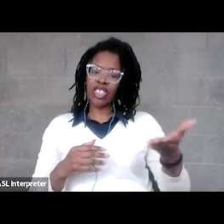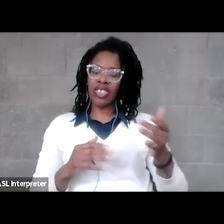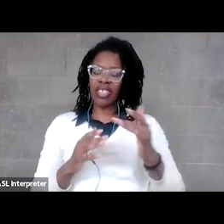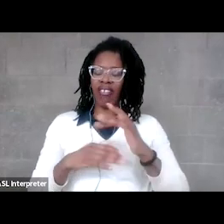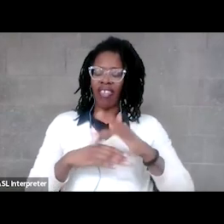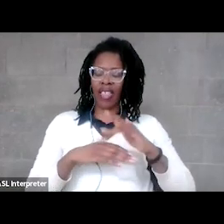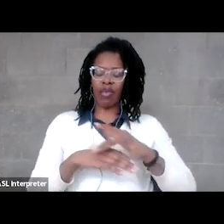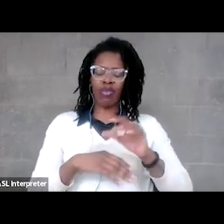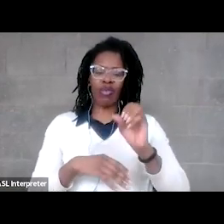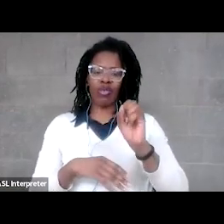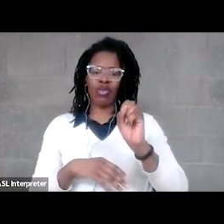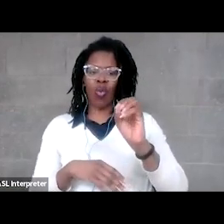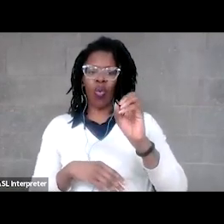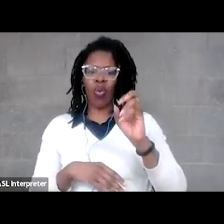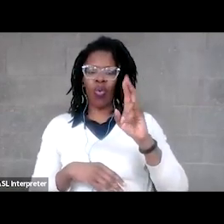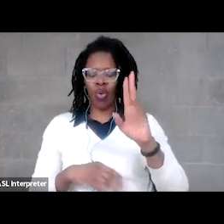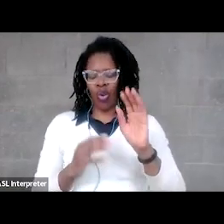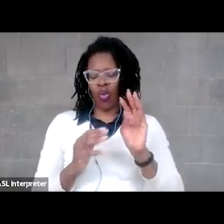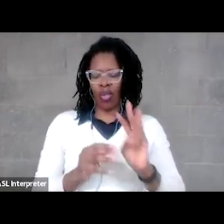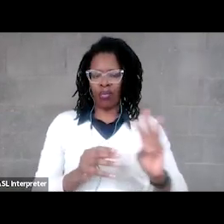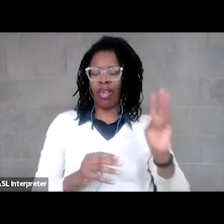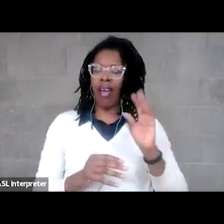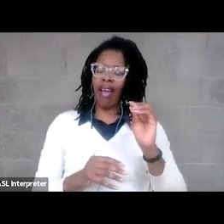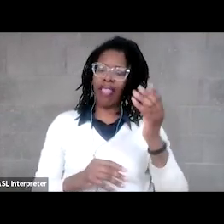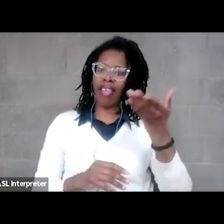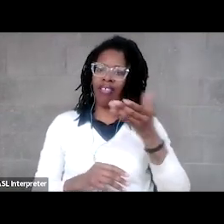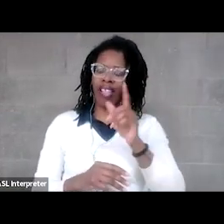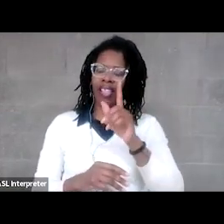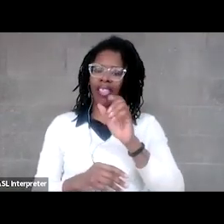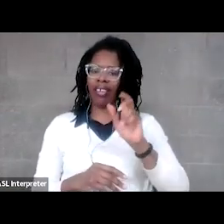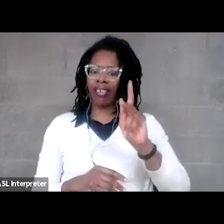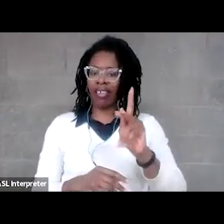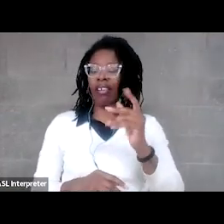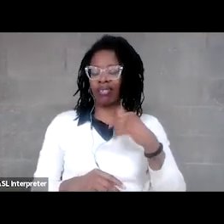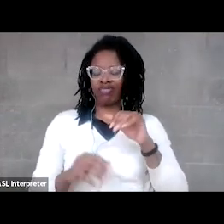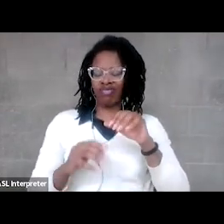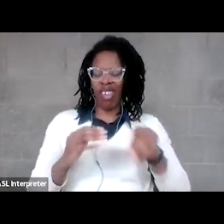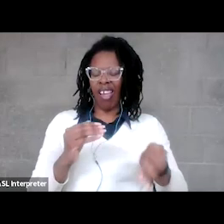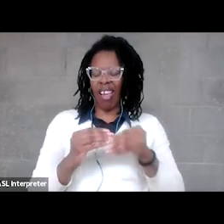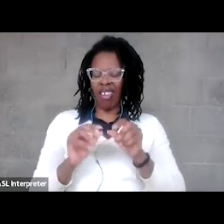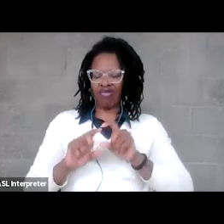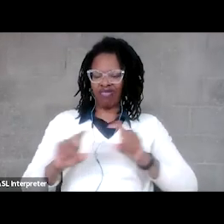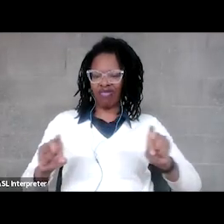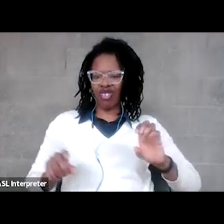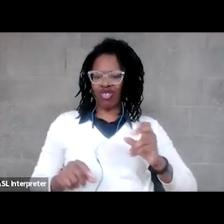También están disponibles en el enlace de invitación. Los pondremos en el chat para que puedan acceder